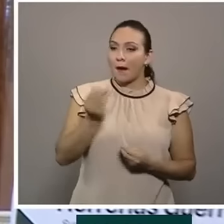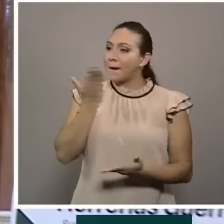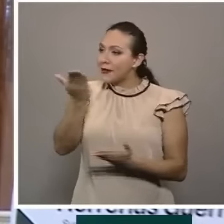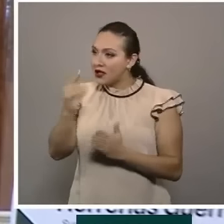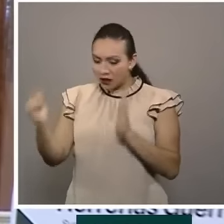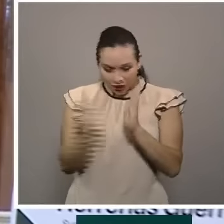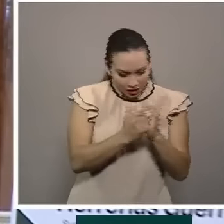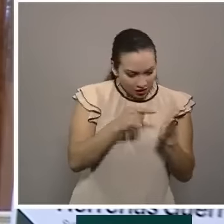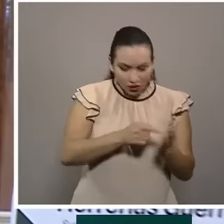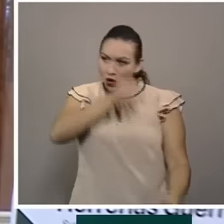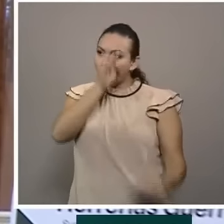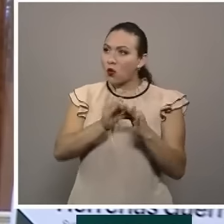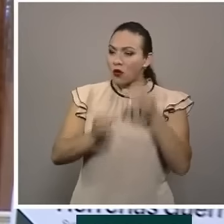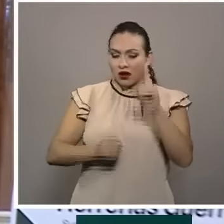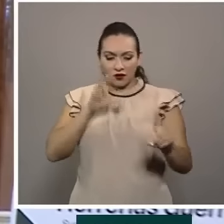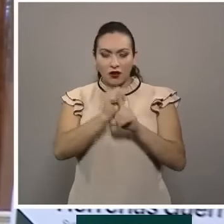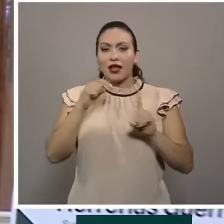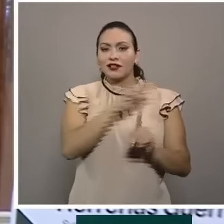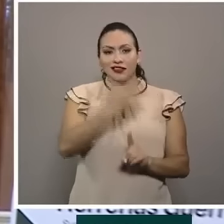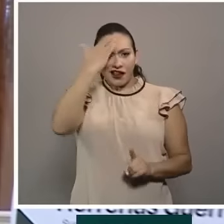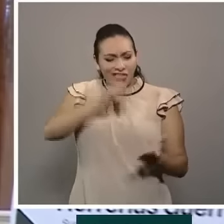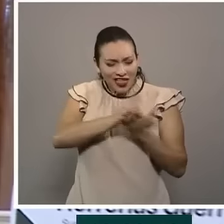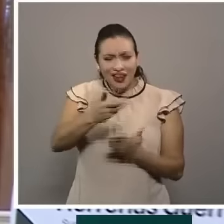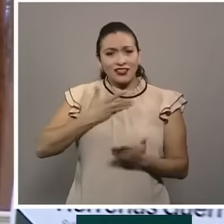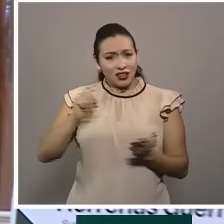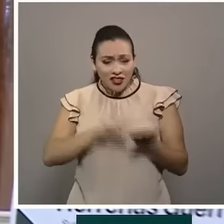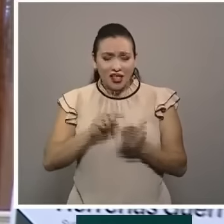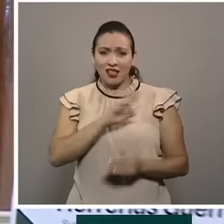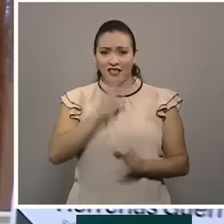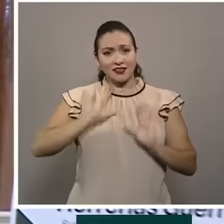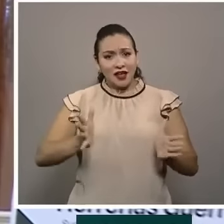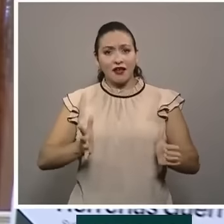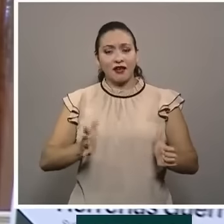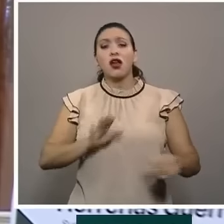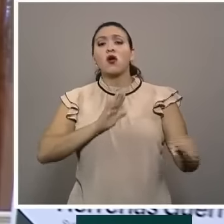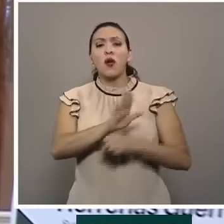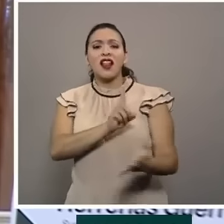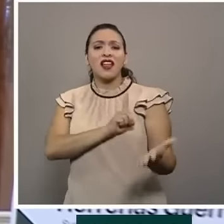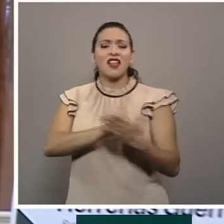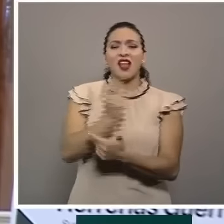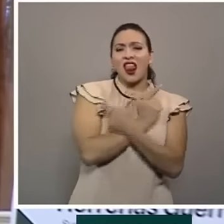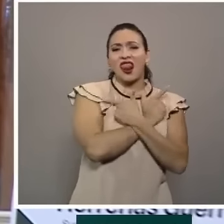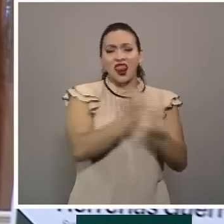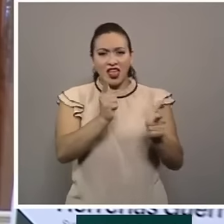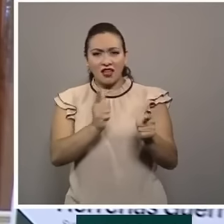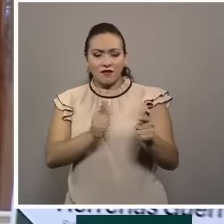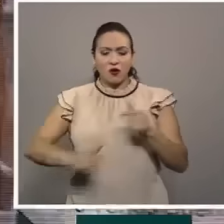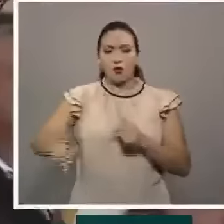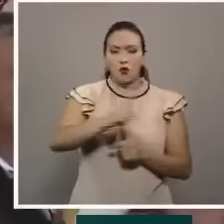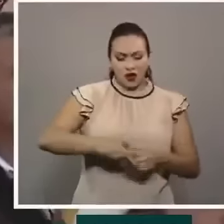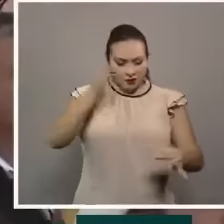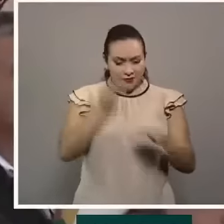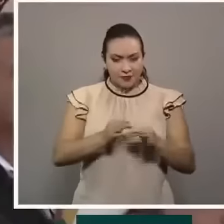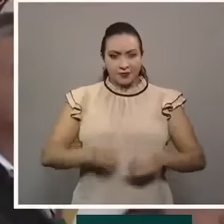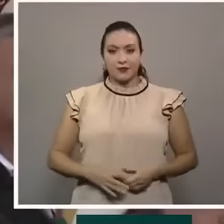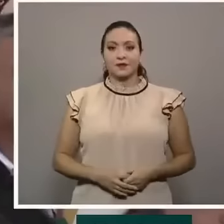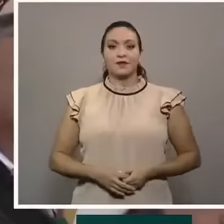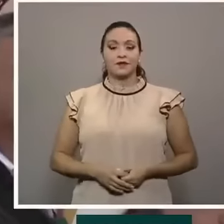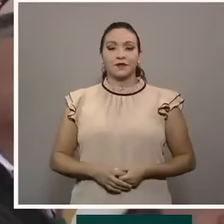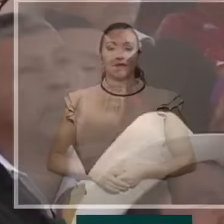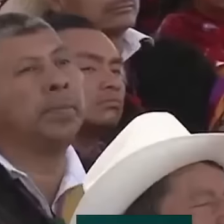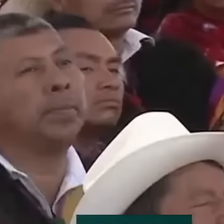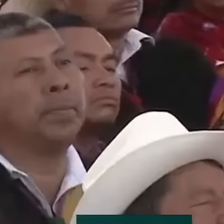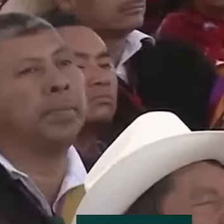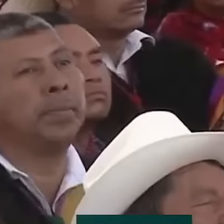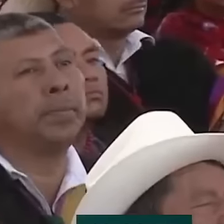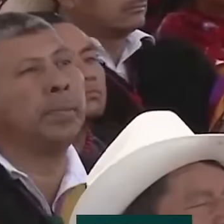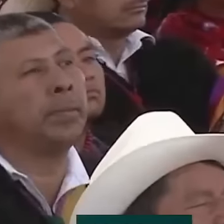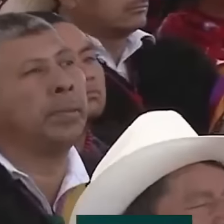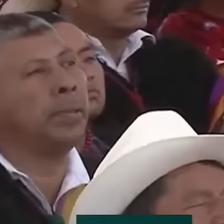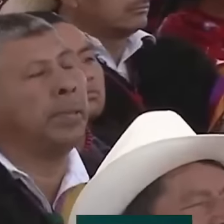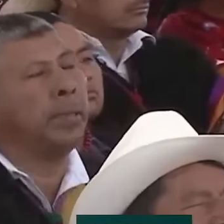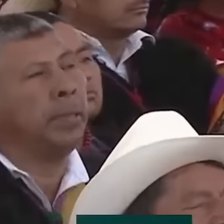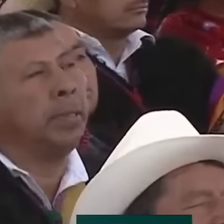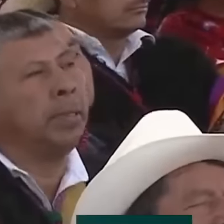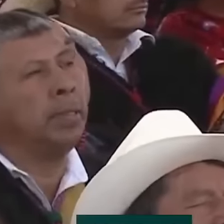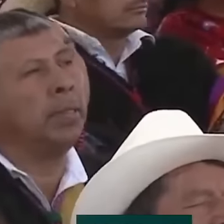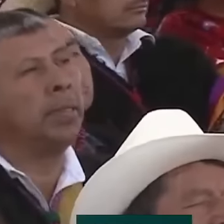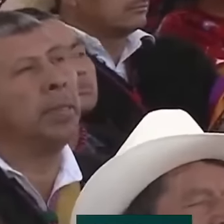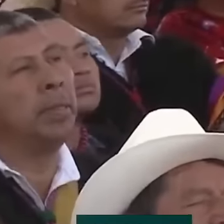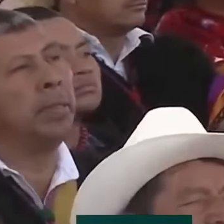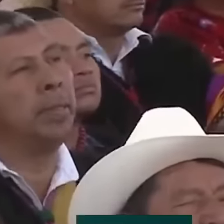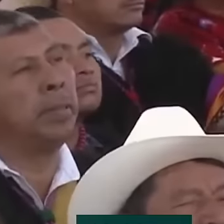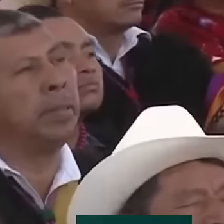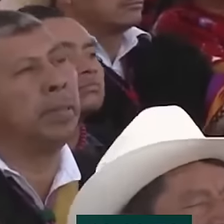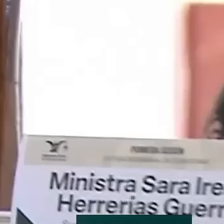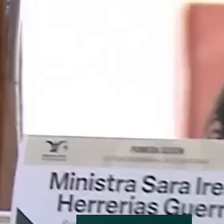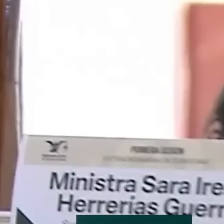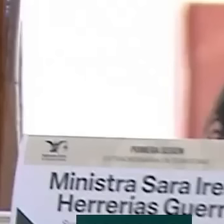reconocimiento de un derecho que ya les pertenece, el derecho a la libre determinación de los pueblos